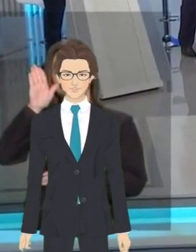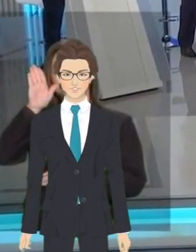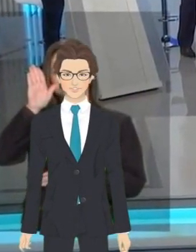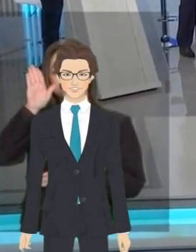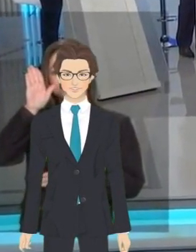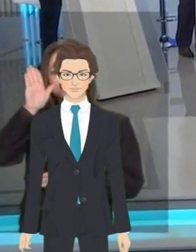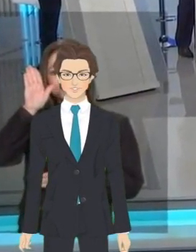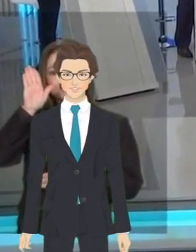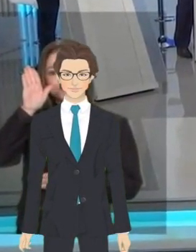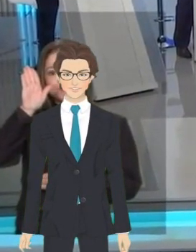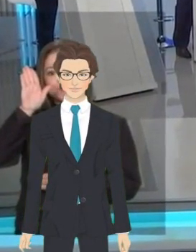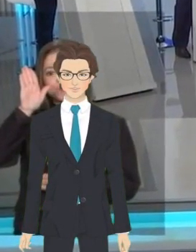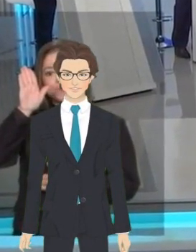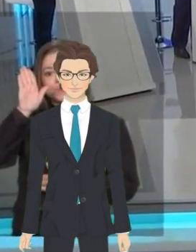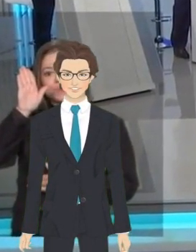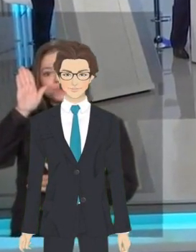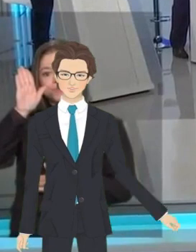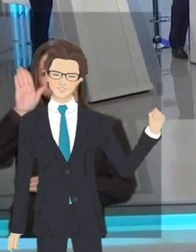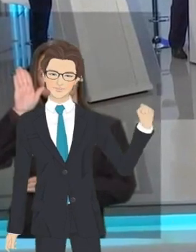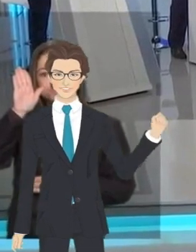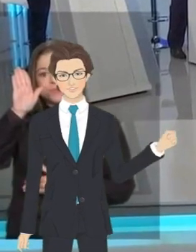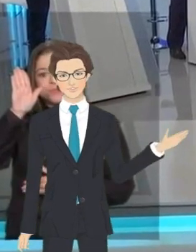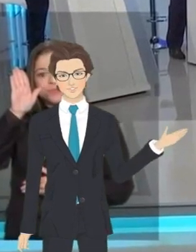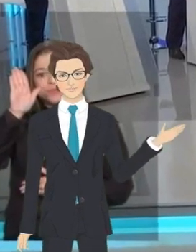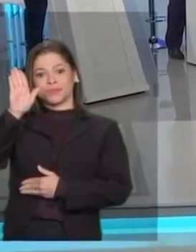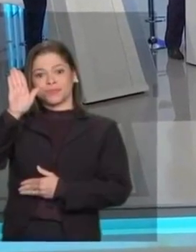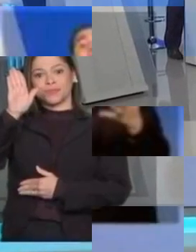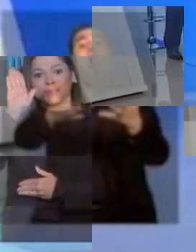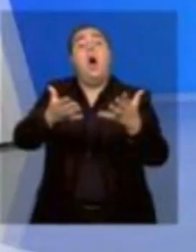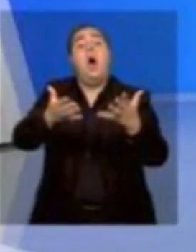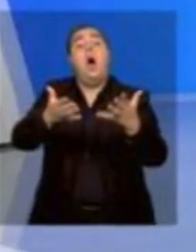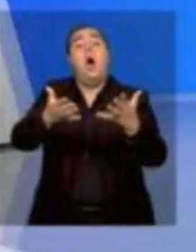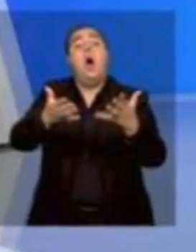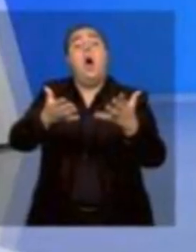infantil e salário mínimo, pandemia e produção de alimentos